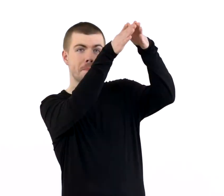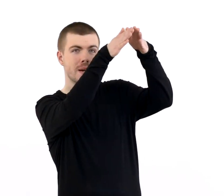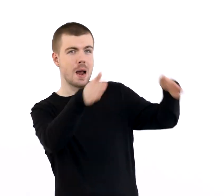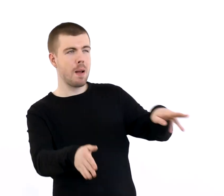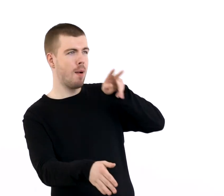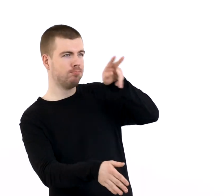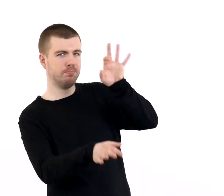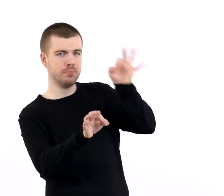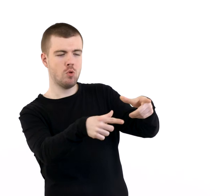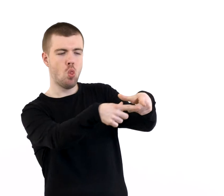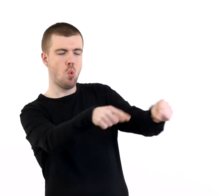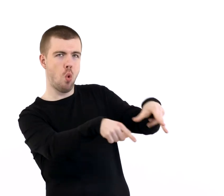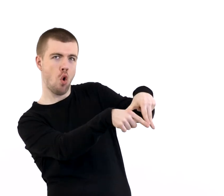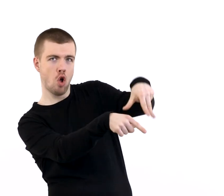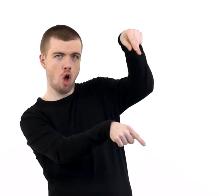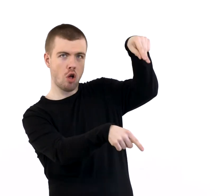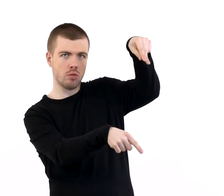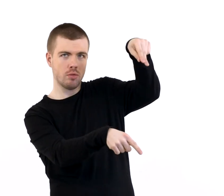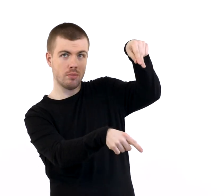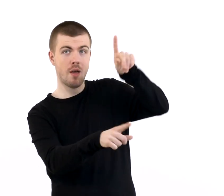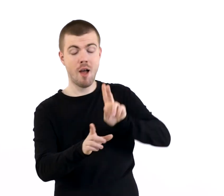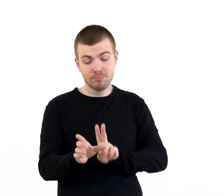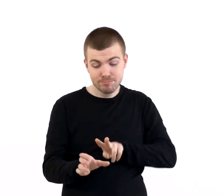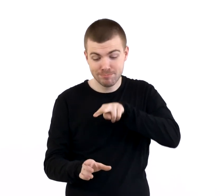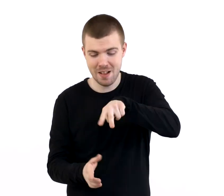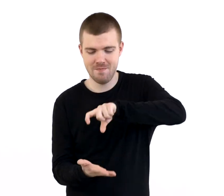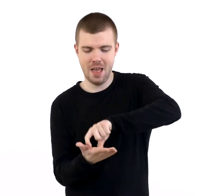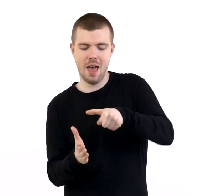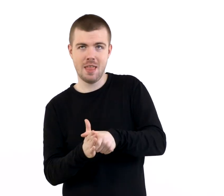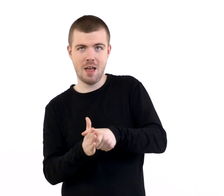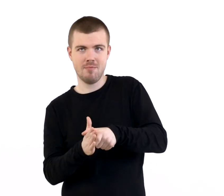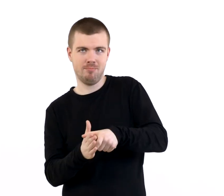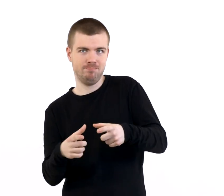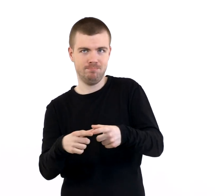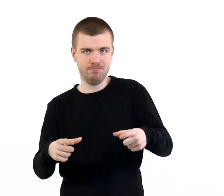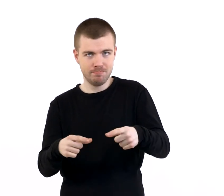Piramidy z daleka przypominają trójkąt równoboczny, sytuowane są jednak na podstawie kwadratu.